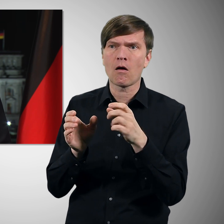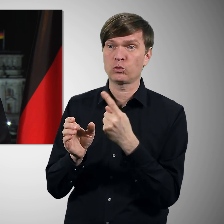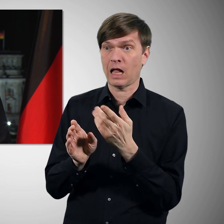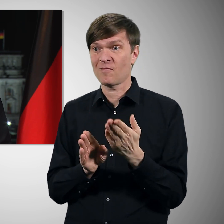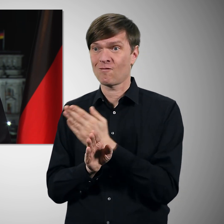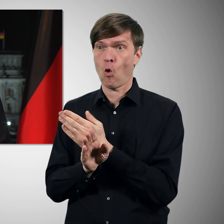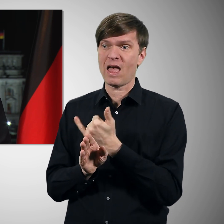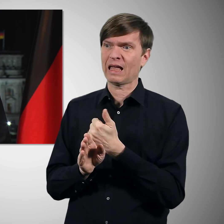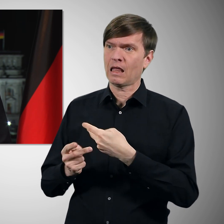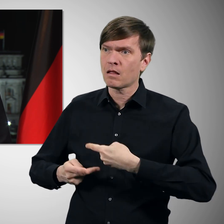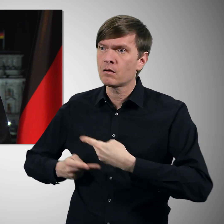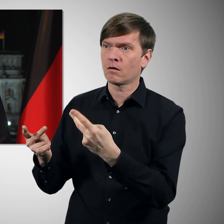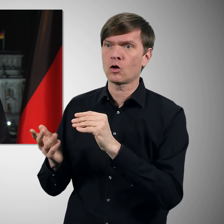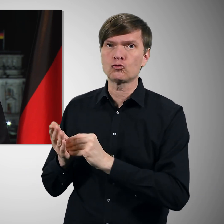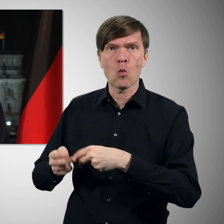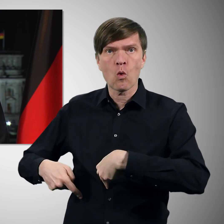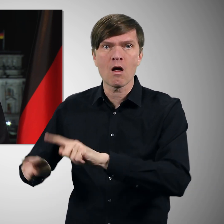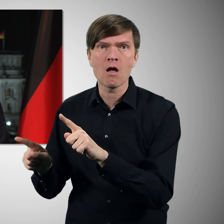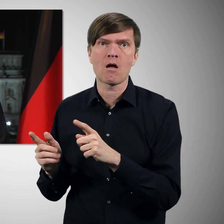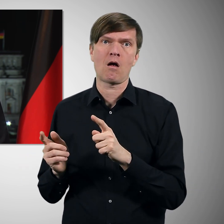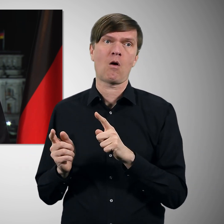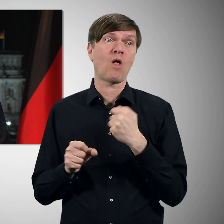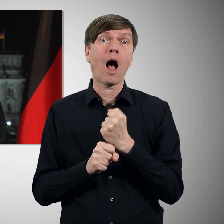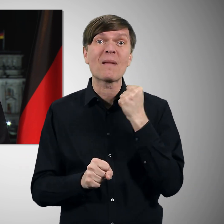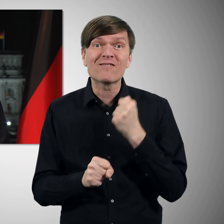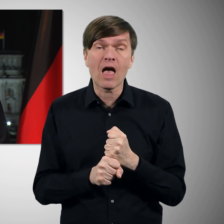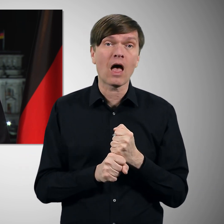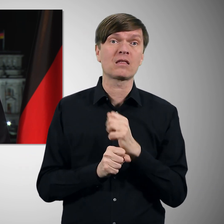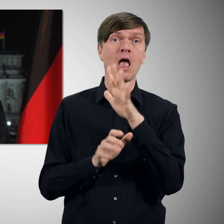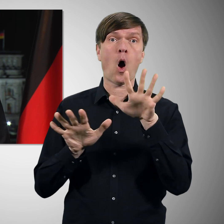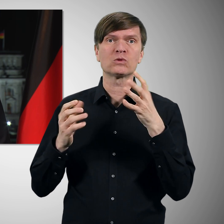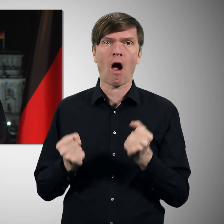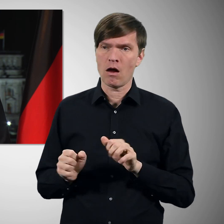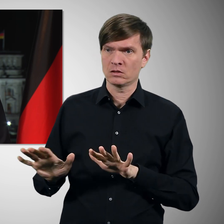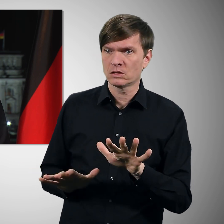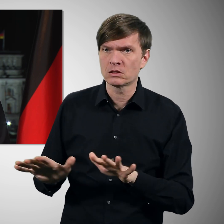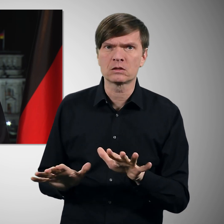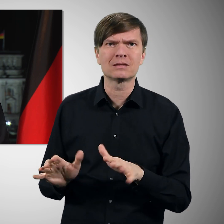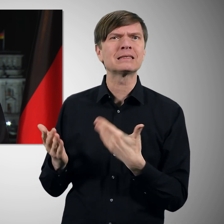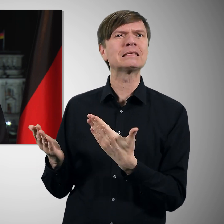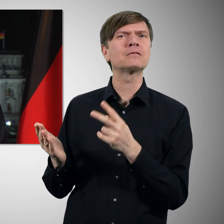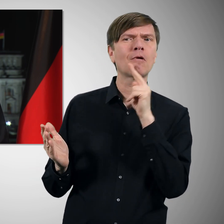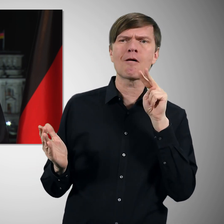und noch nach der Arbeit den Haushalt schmeißen. Über sie liest man nicht jeden Tag in der Zeitung.